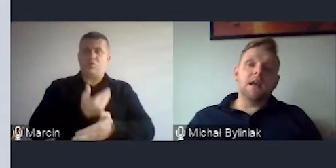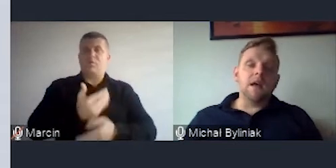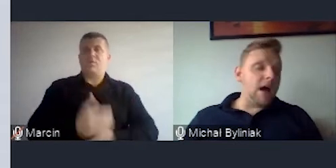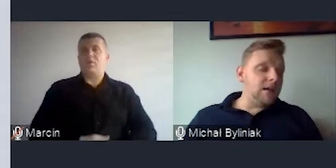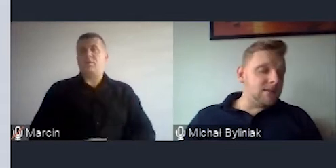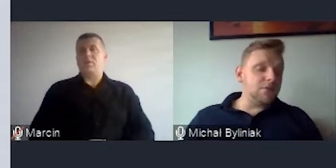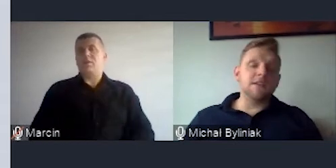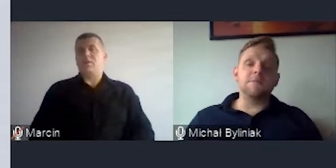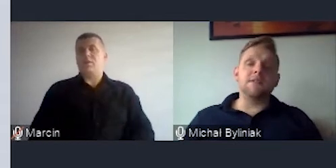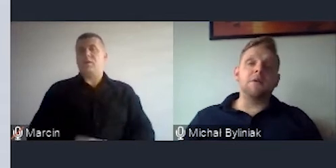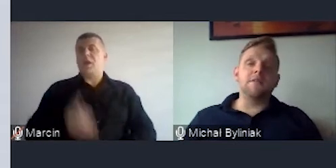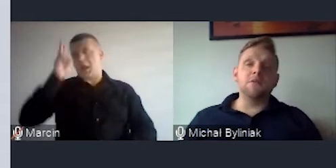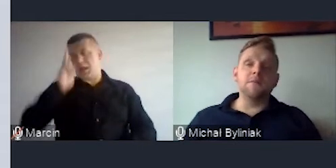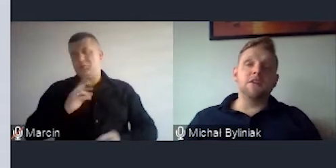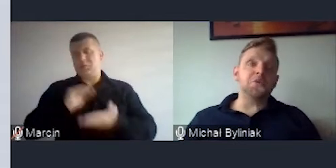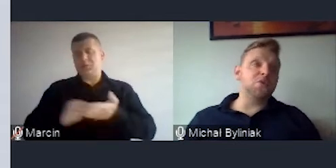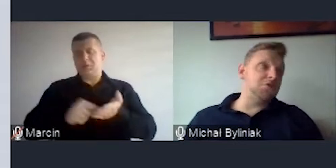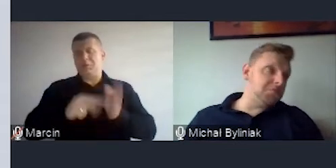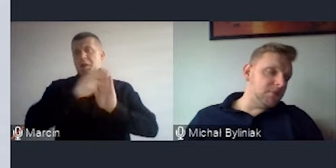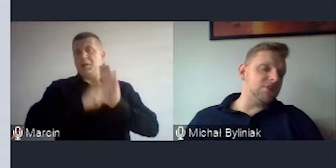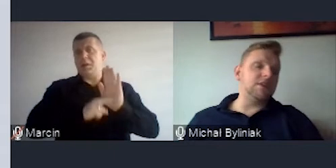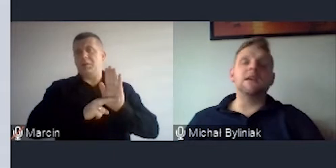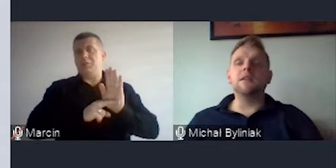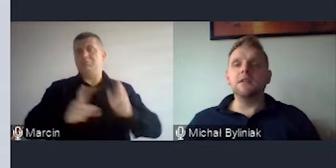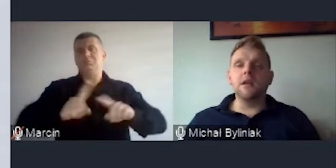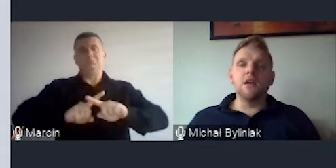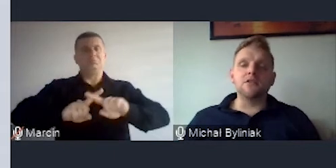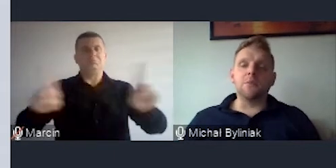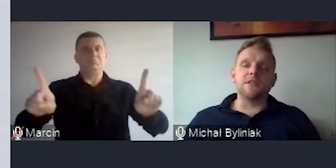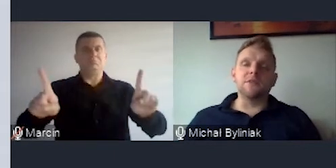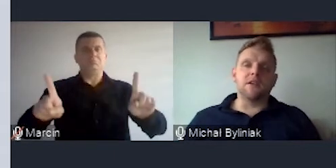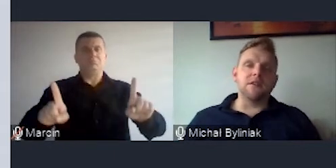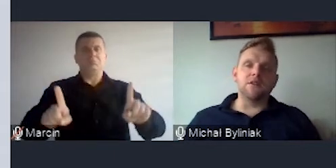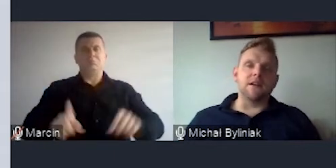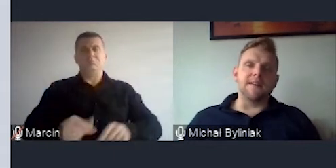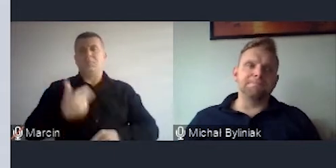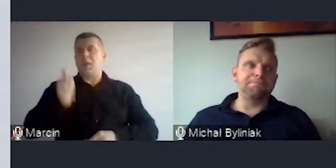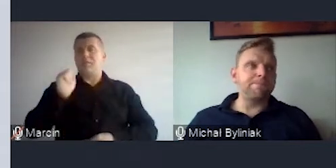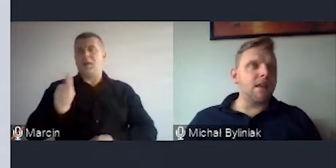a instytucja zapisała w regulaminie konkursu, że takie rynny są powiedzmy niekwalifikowalne.